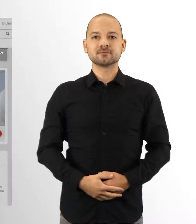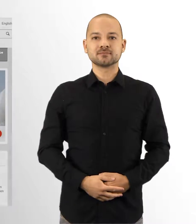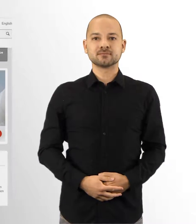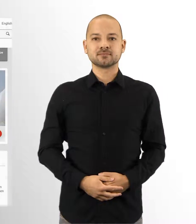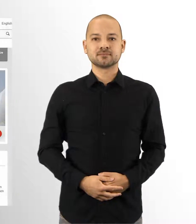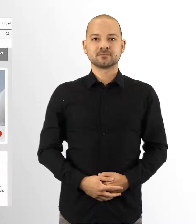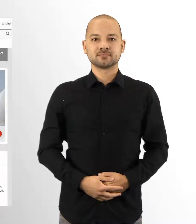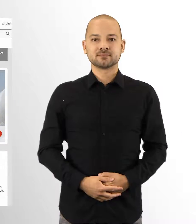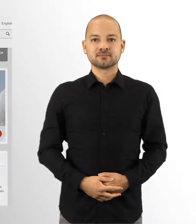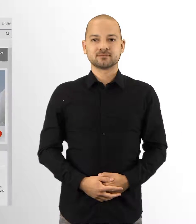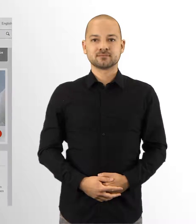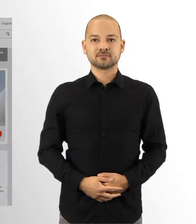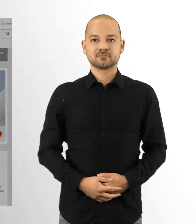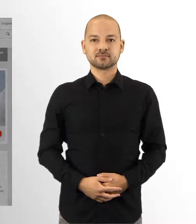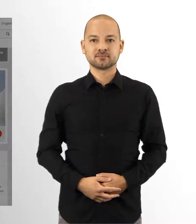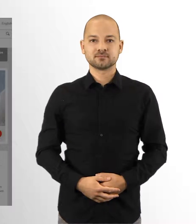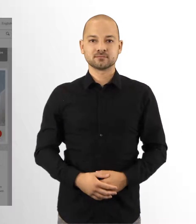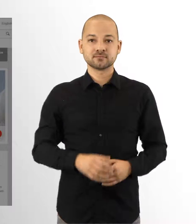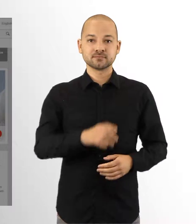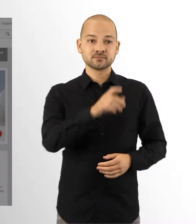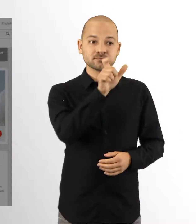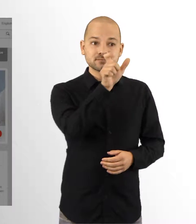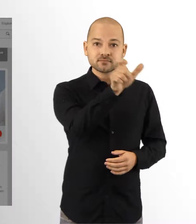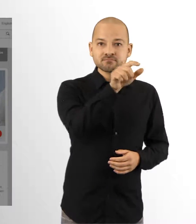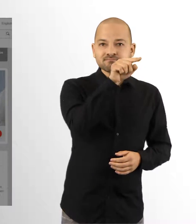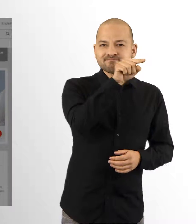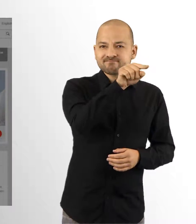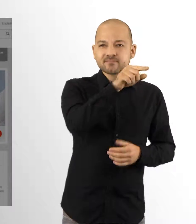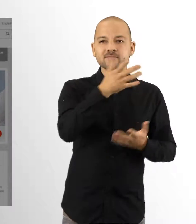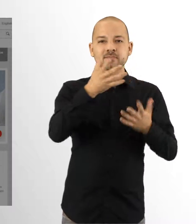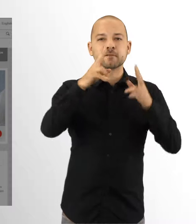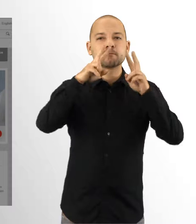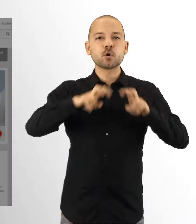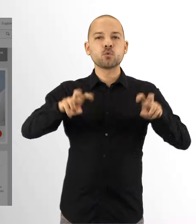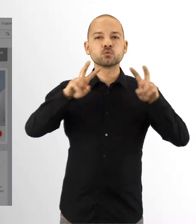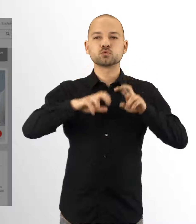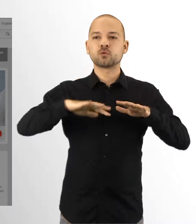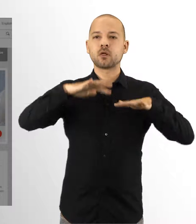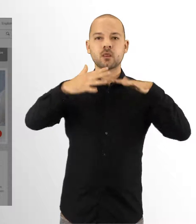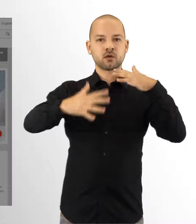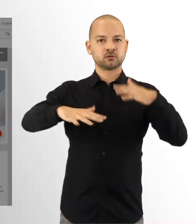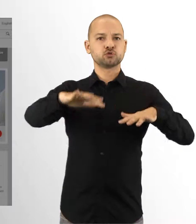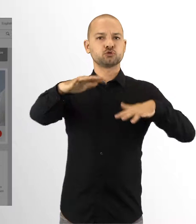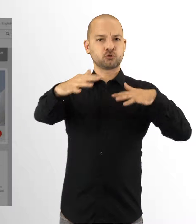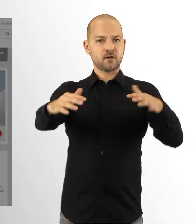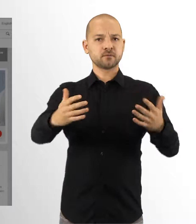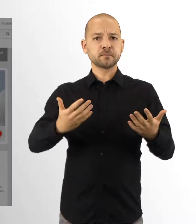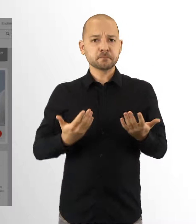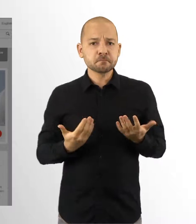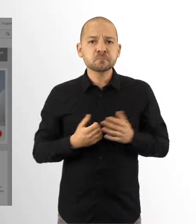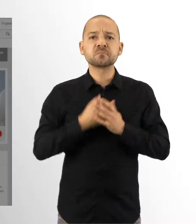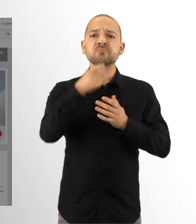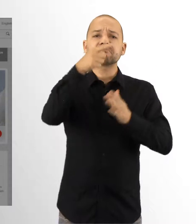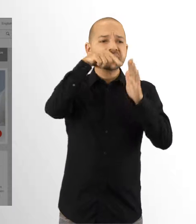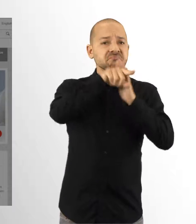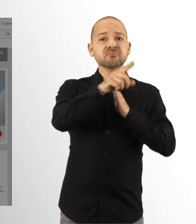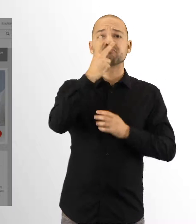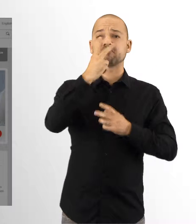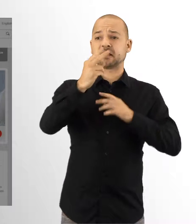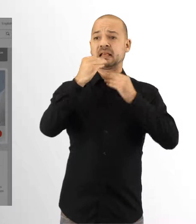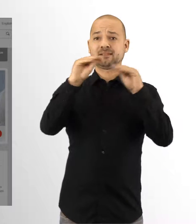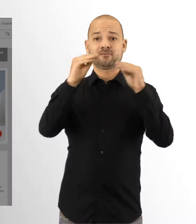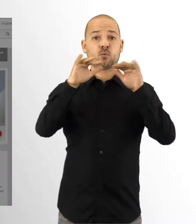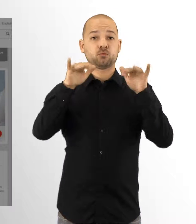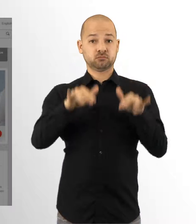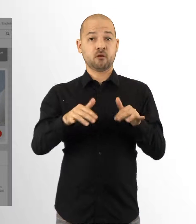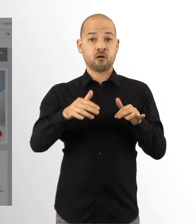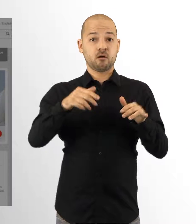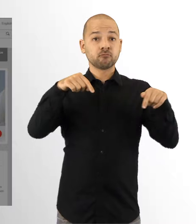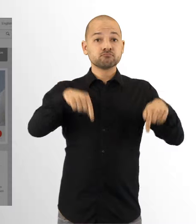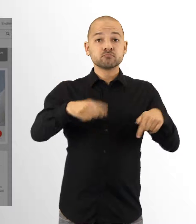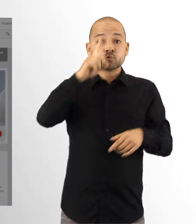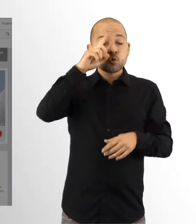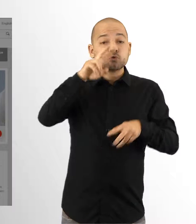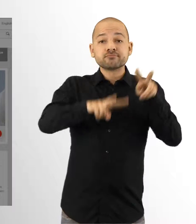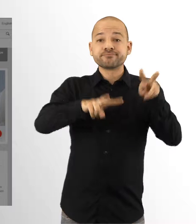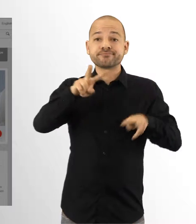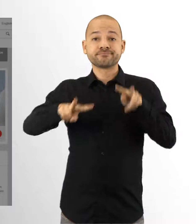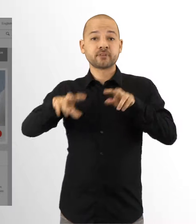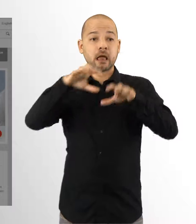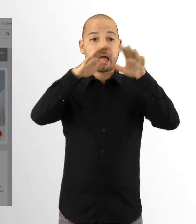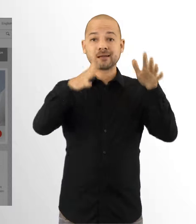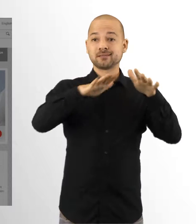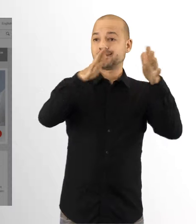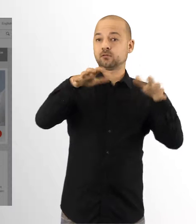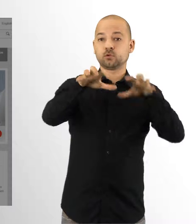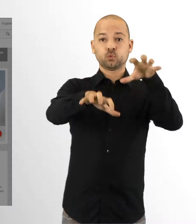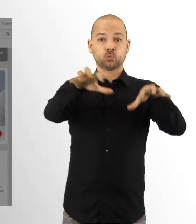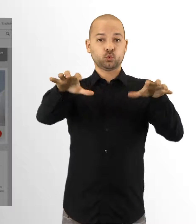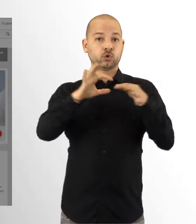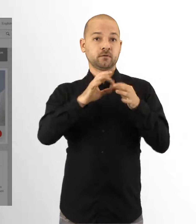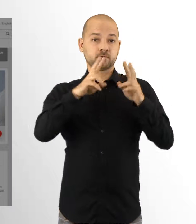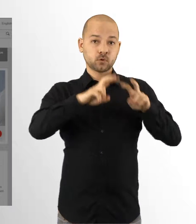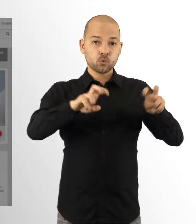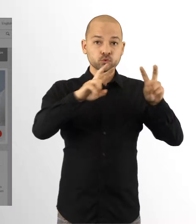In der Rubrik „Forschungslandschaft“ erhalten Sie Informationen zu den deutschen Forschungseinrichtungen ...